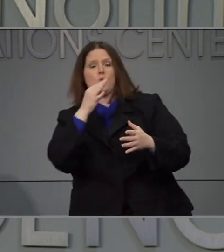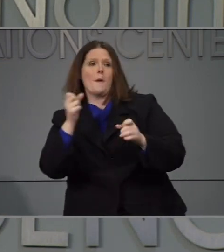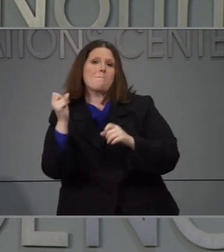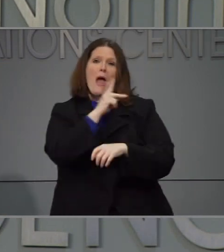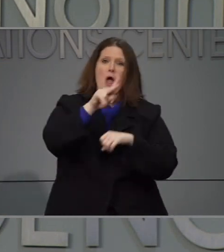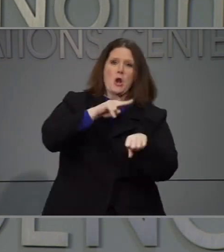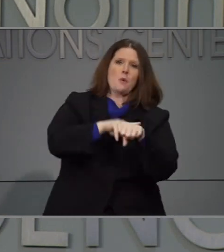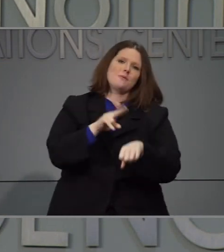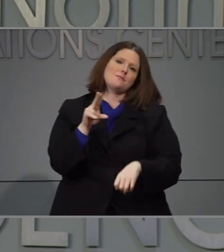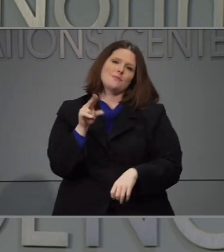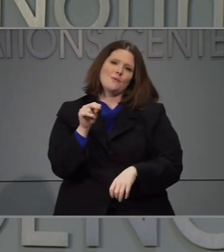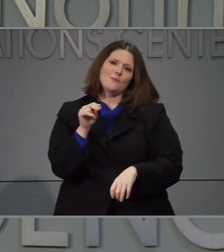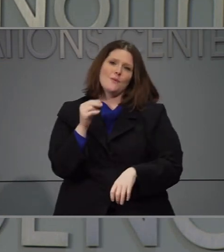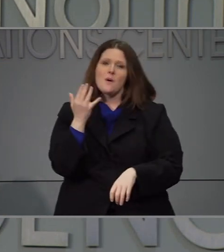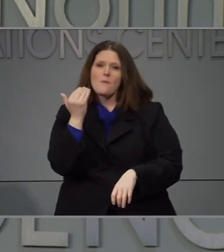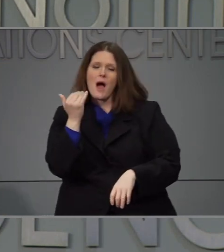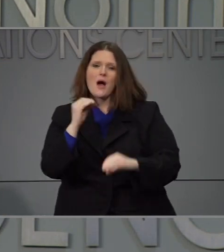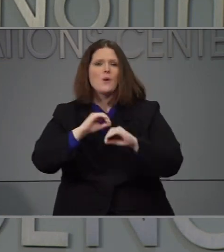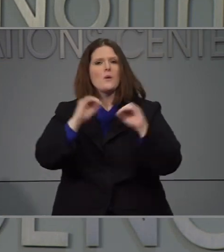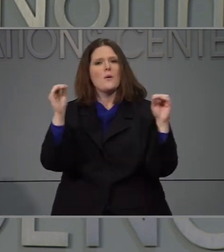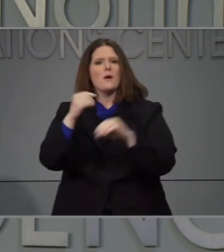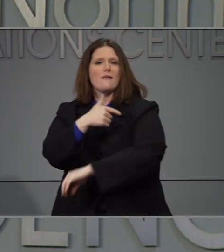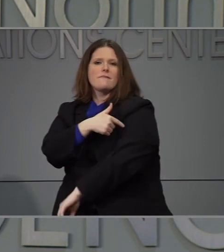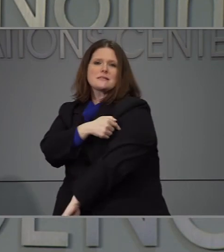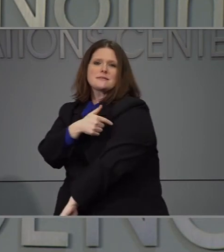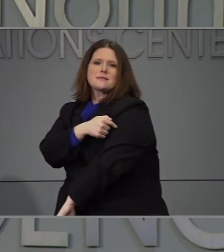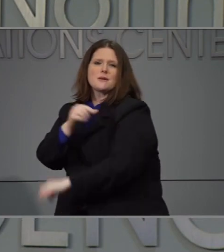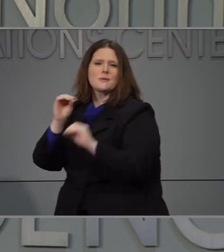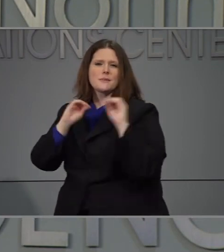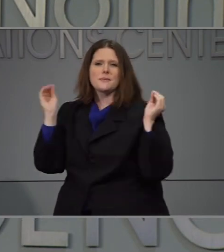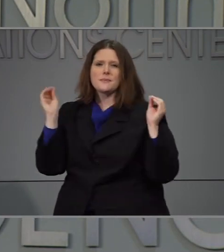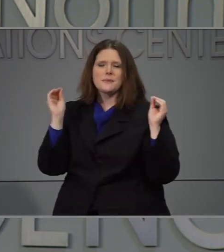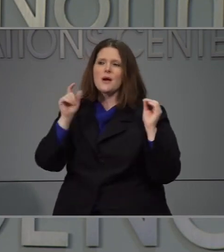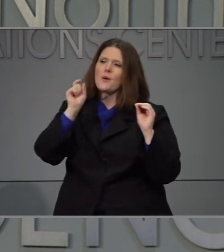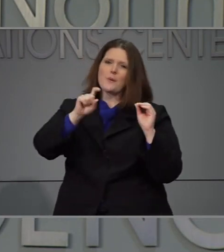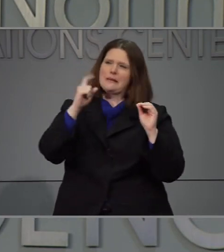febrero. En algún momento inmediato estamos una vacuna y